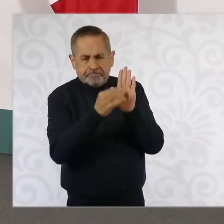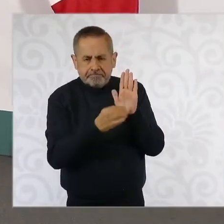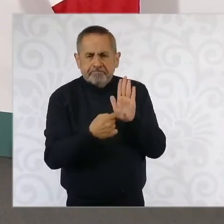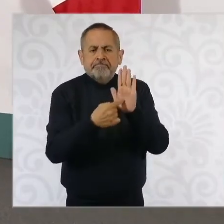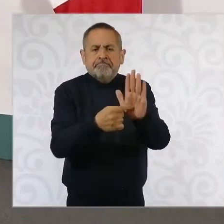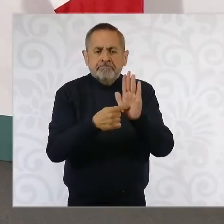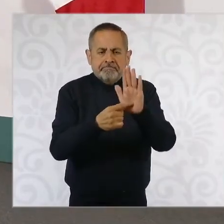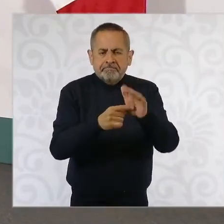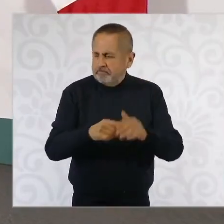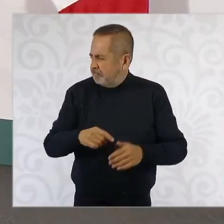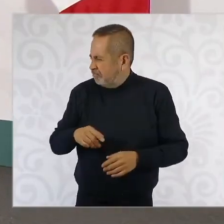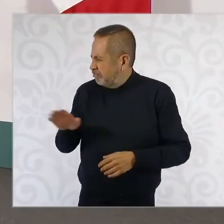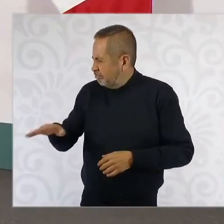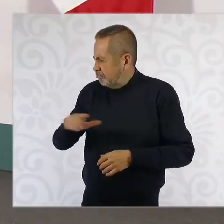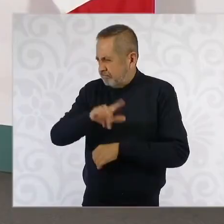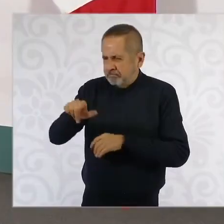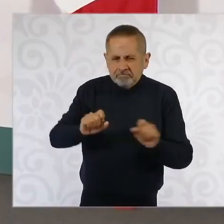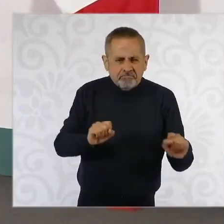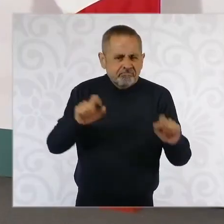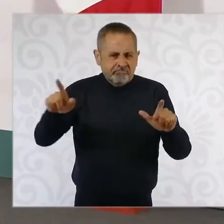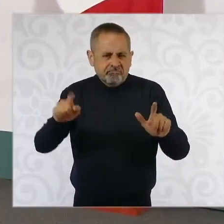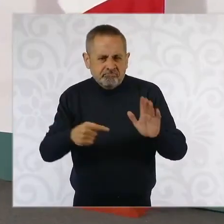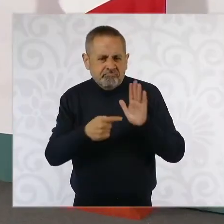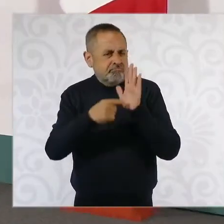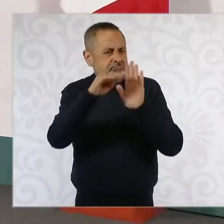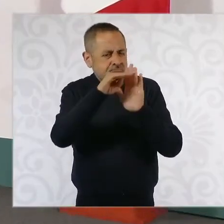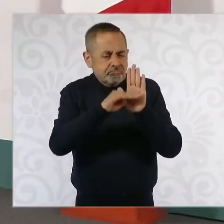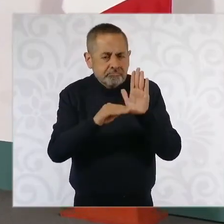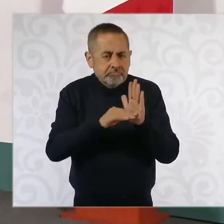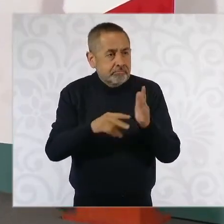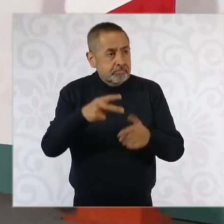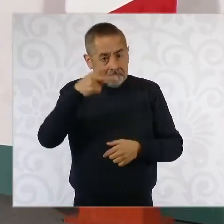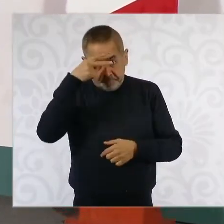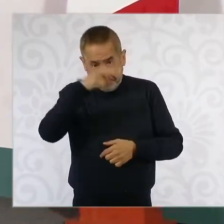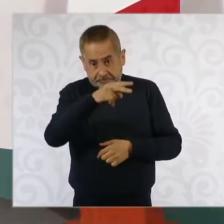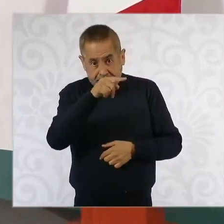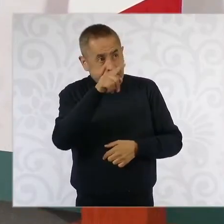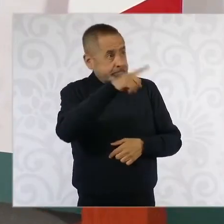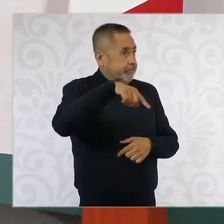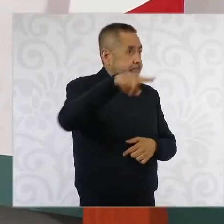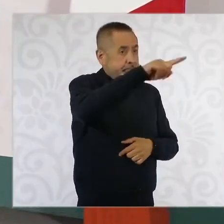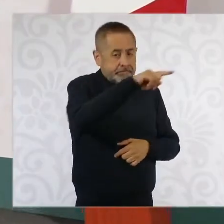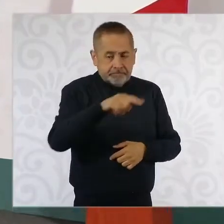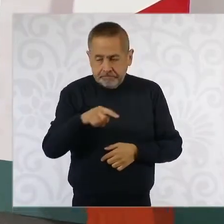hacer una presentación especial sobre ello de lo que aportan las y los mexicanos lo dije ahora en